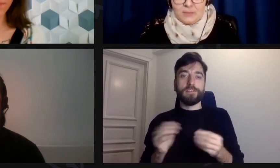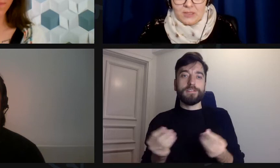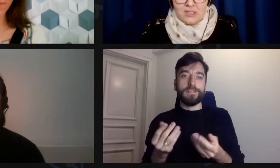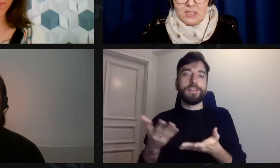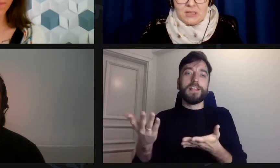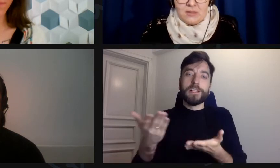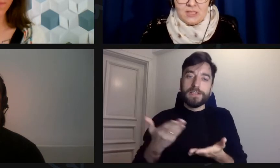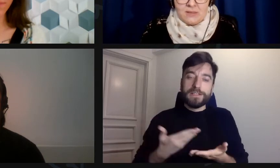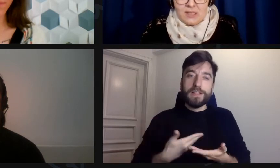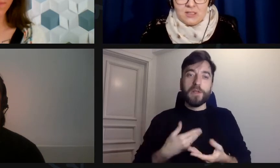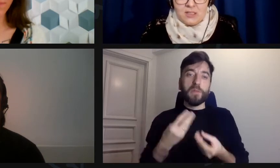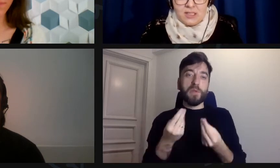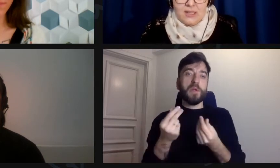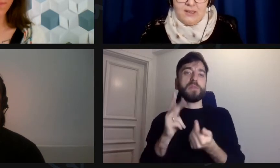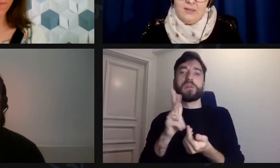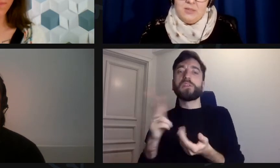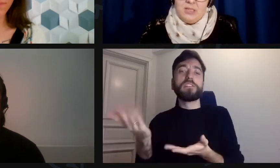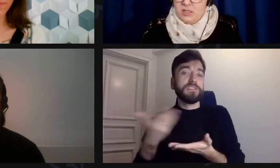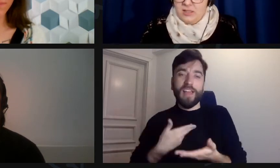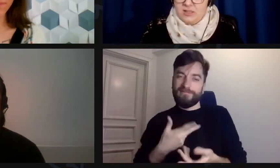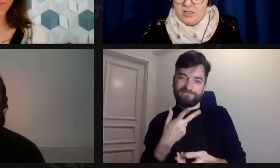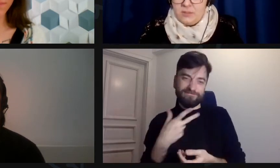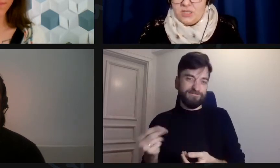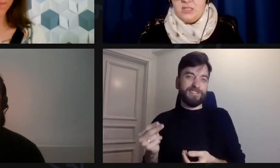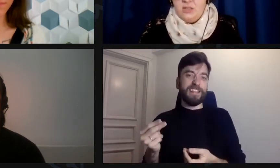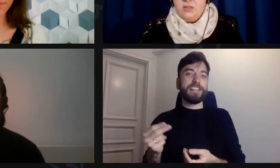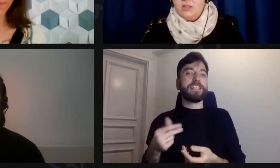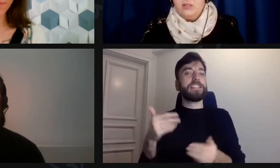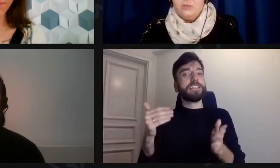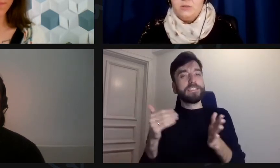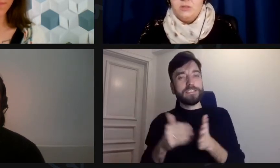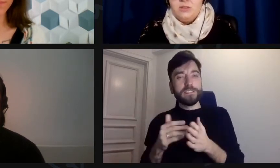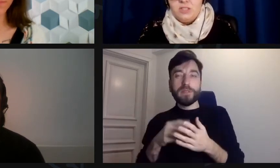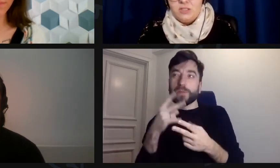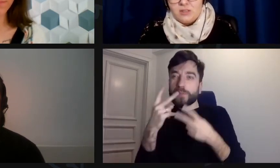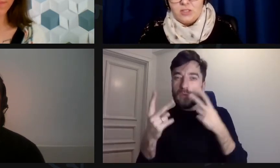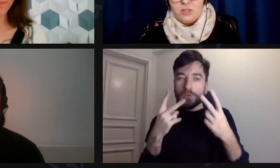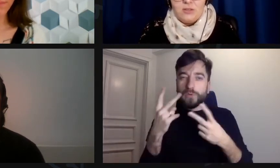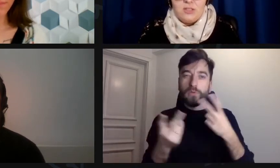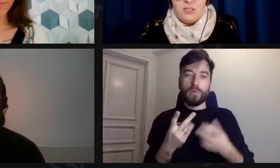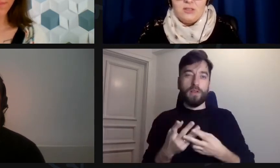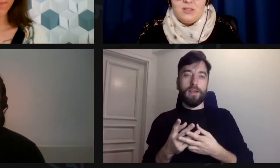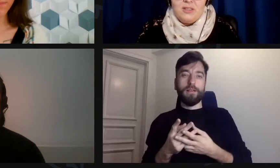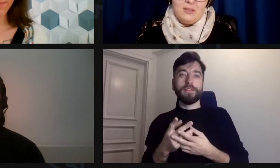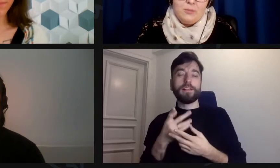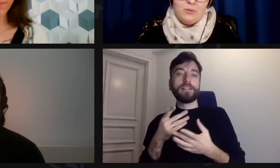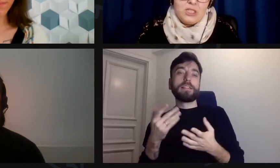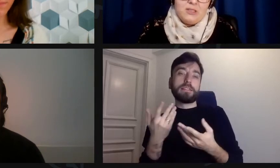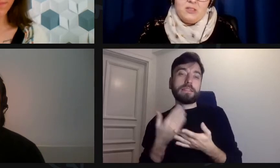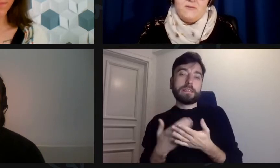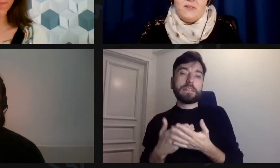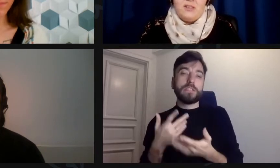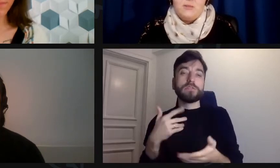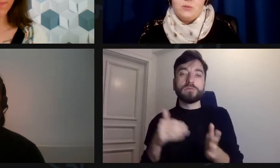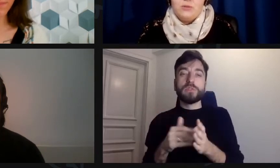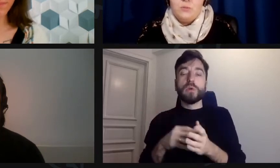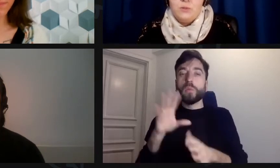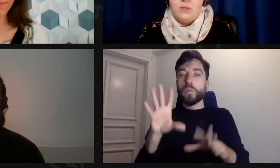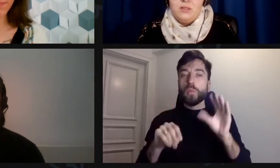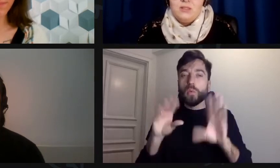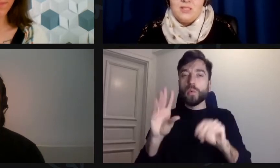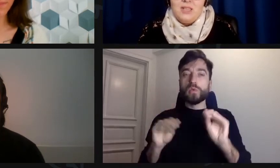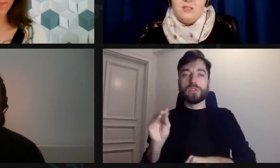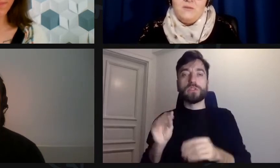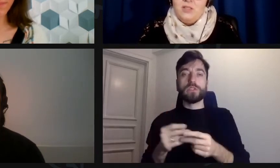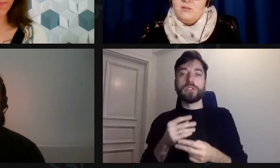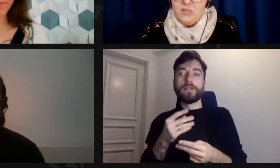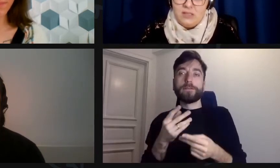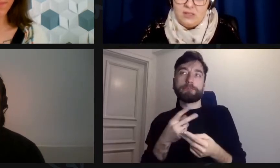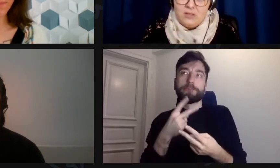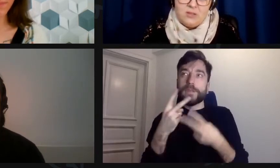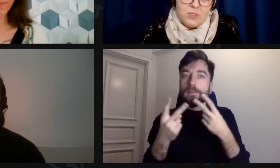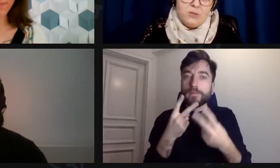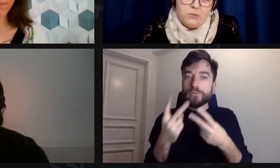Trzeba zawalczyć ale jest przestrzeń żeby gdzieś naciągnąć budżet i znaleźć finanse na sprzęt.